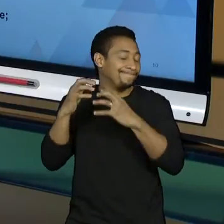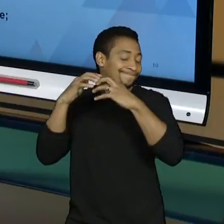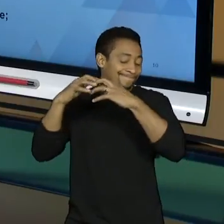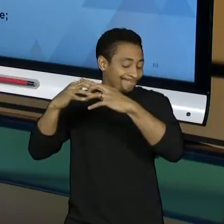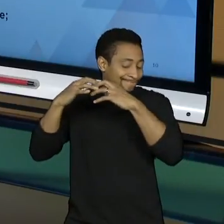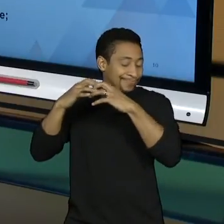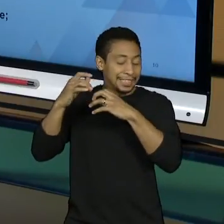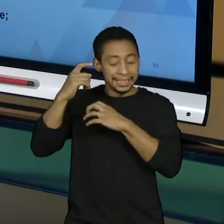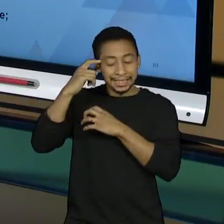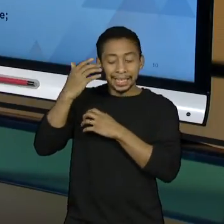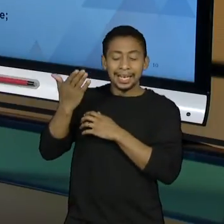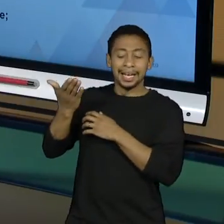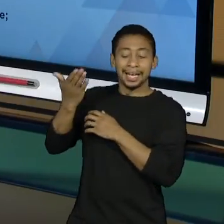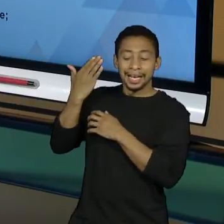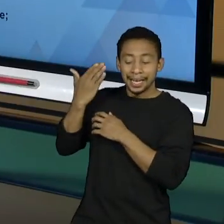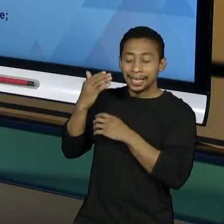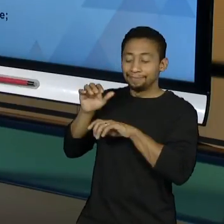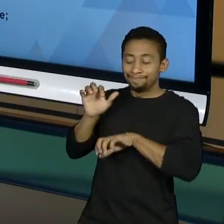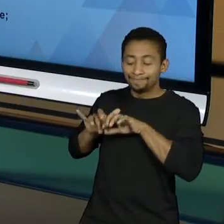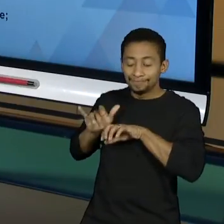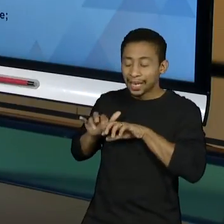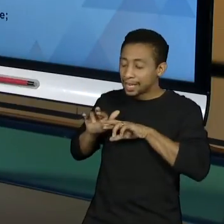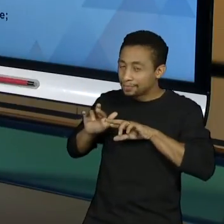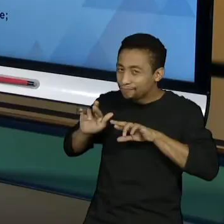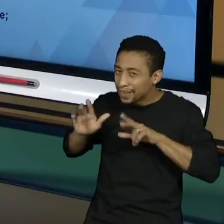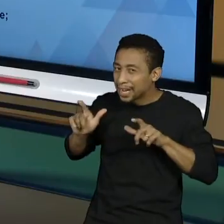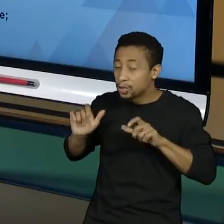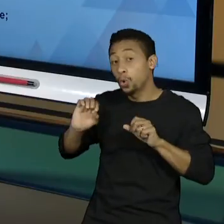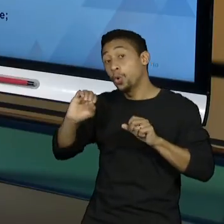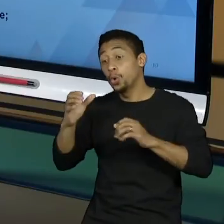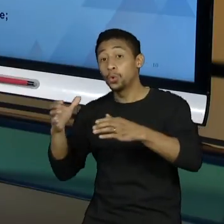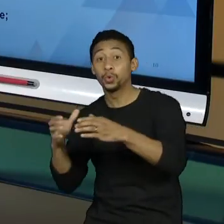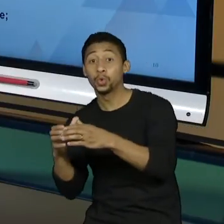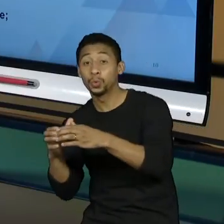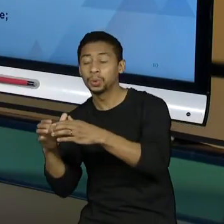TIVESSE FEITO OU TODO O GRUPO", NA VERDADE, "TIVESSE FEITO ALGO DIFERENTE, TALVEZ TIVESSE O